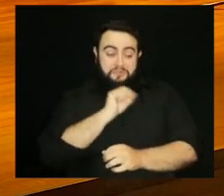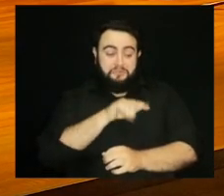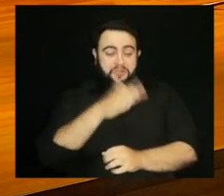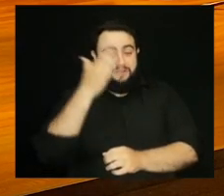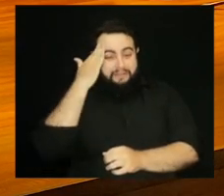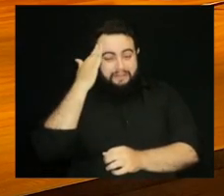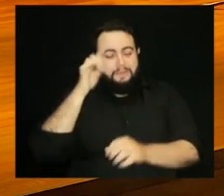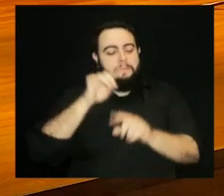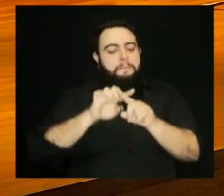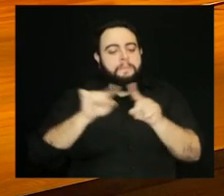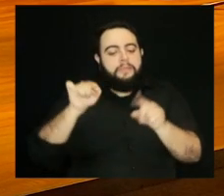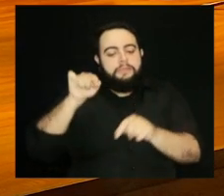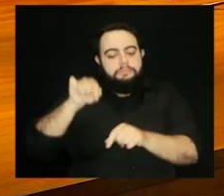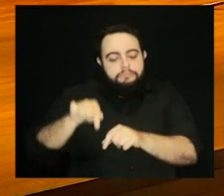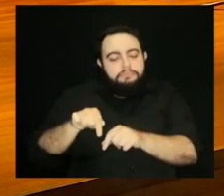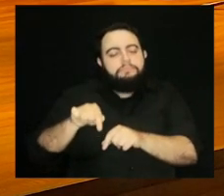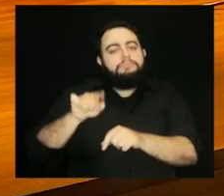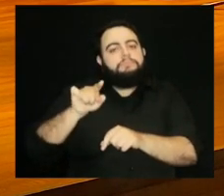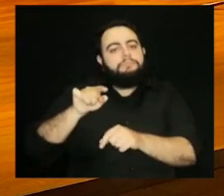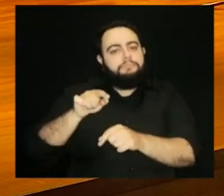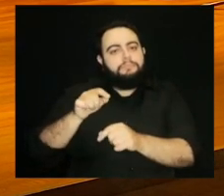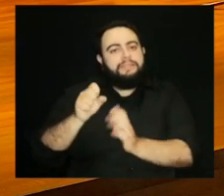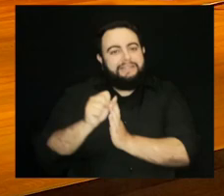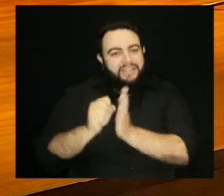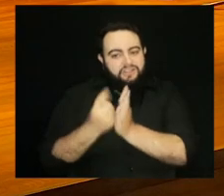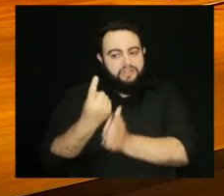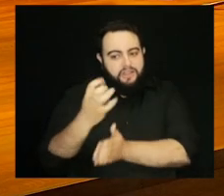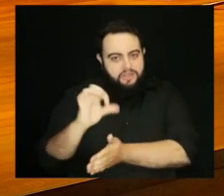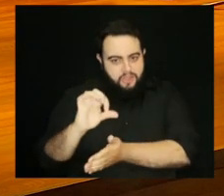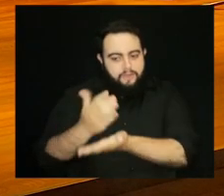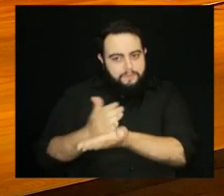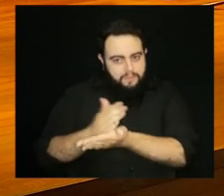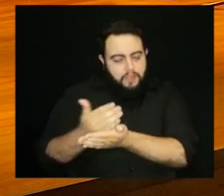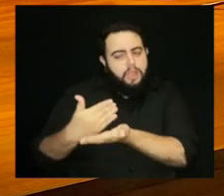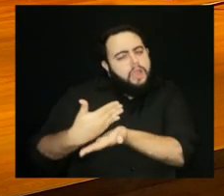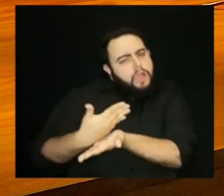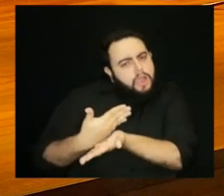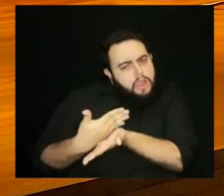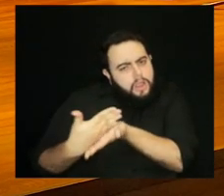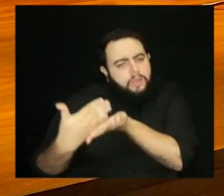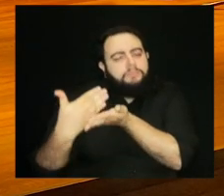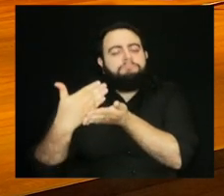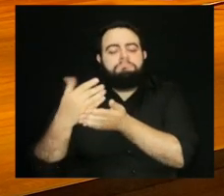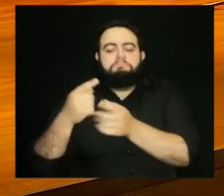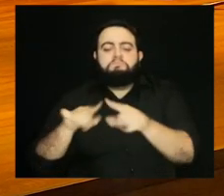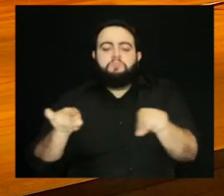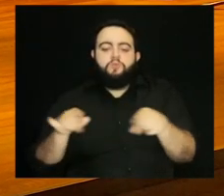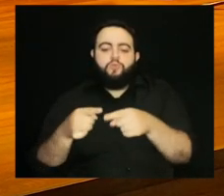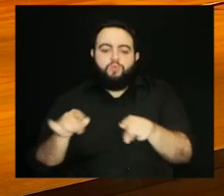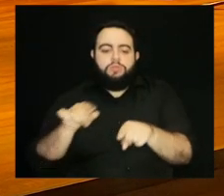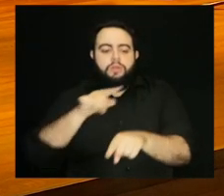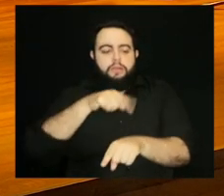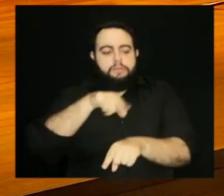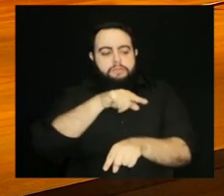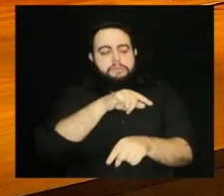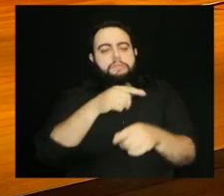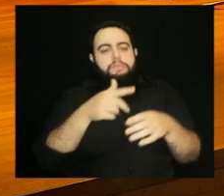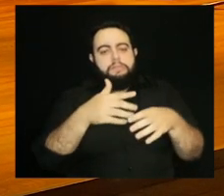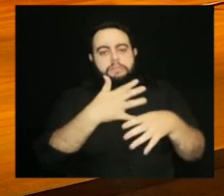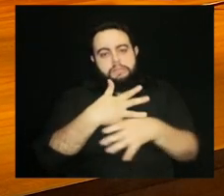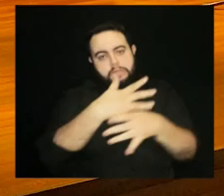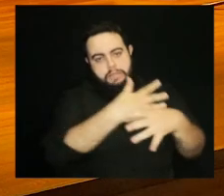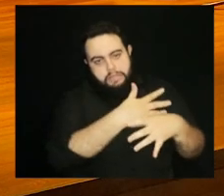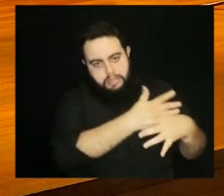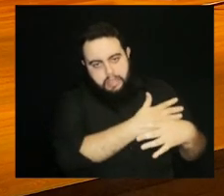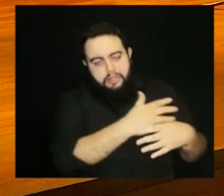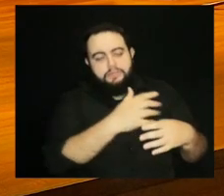segunda metade do século 19 que vão surgir as músicas dessas cidades, que em Buenos Aires,